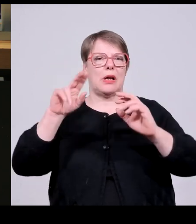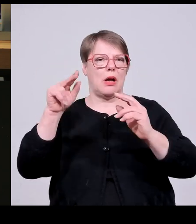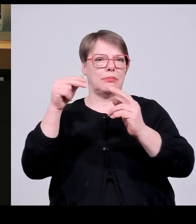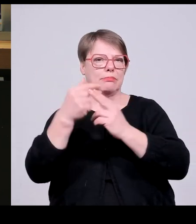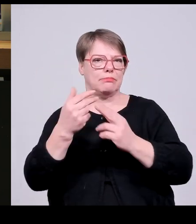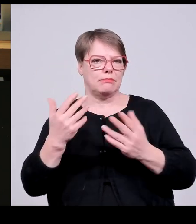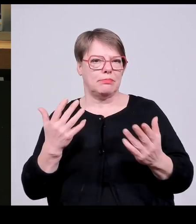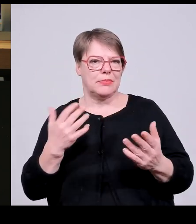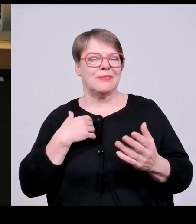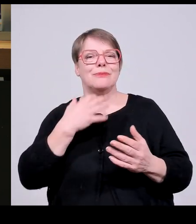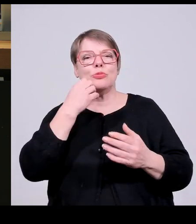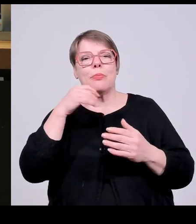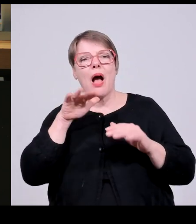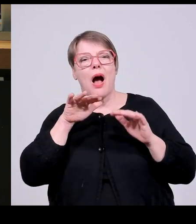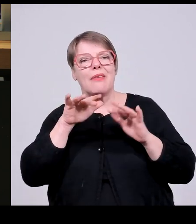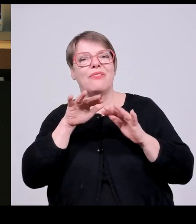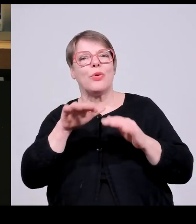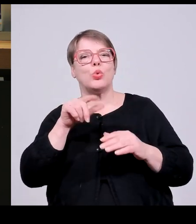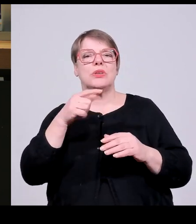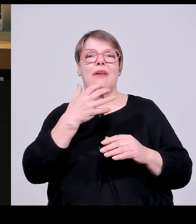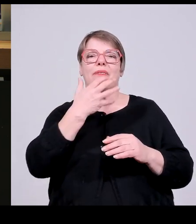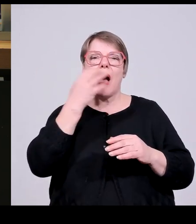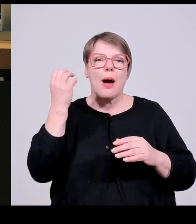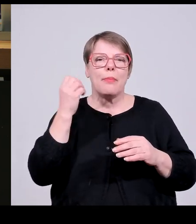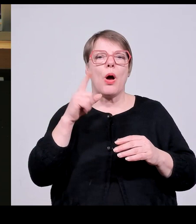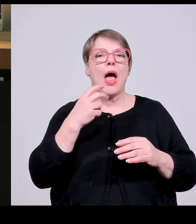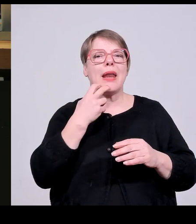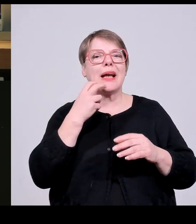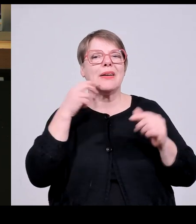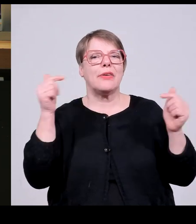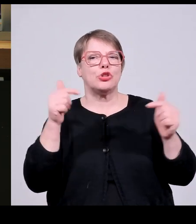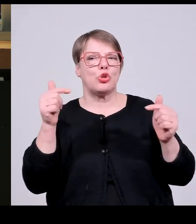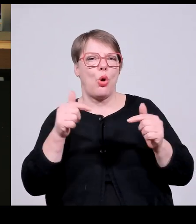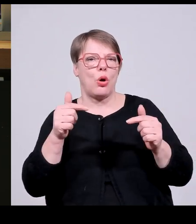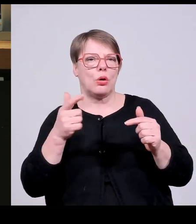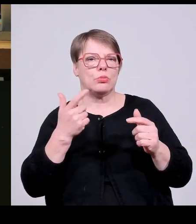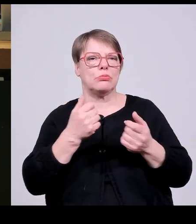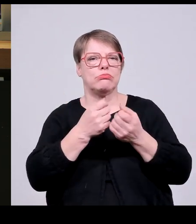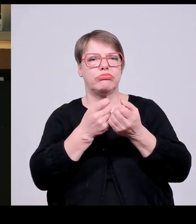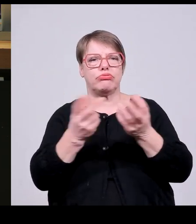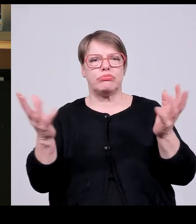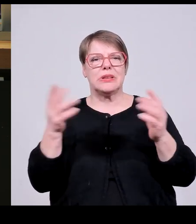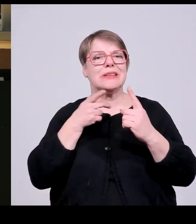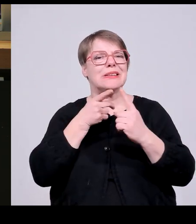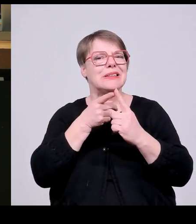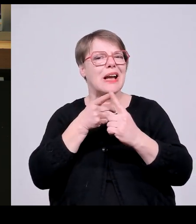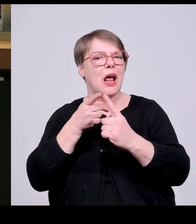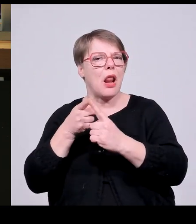Und ja, auch das ist eine Entscheidung für den 12. Februar. Das unterscheidet diese Koalition von der Opposition.